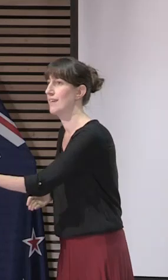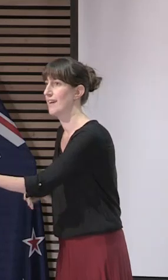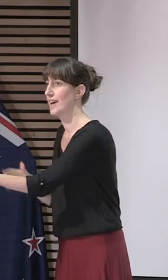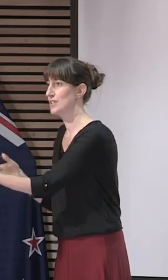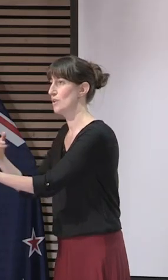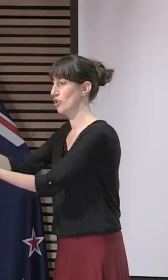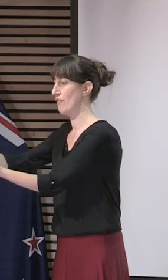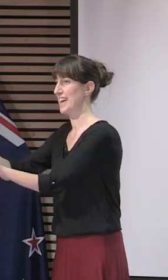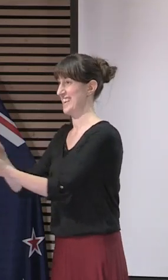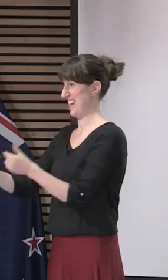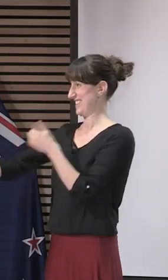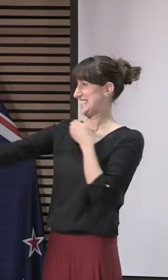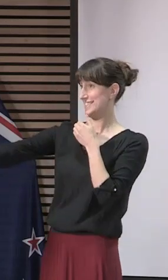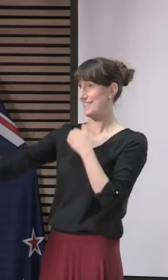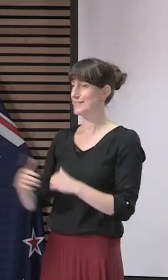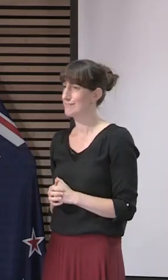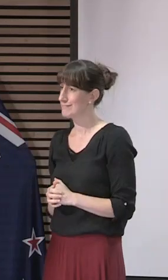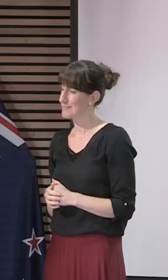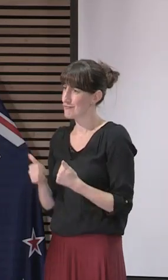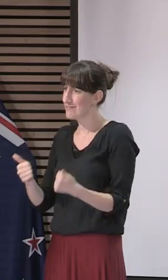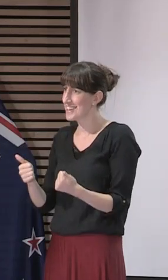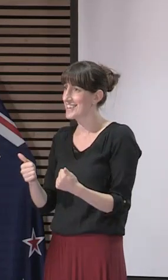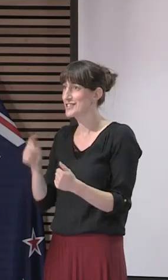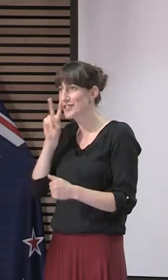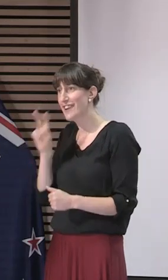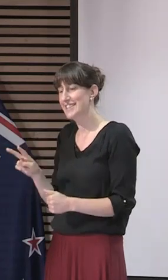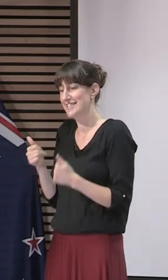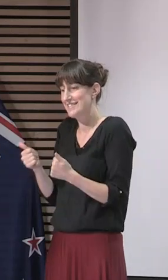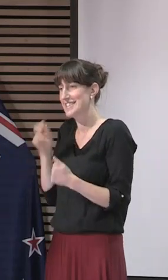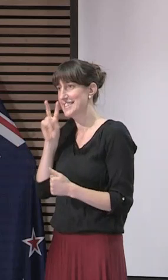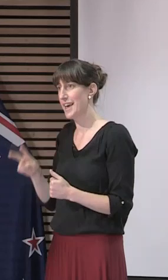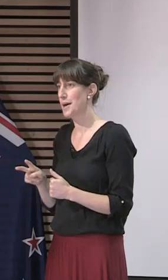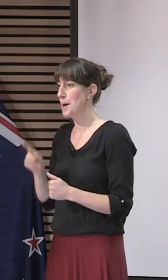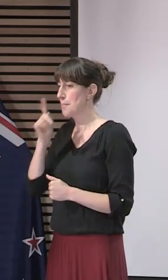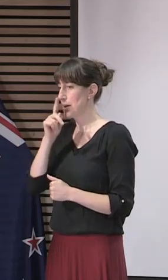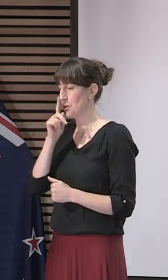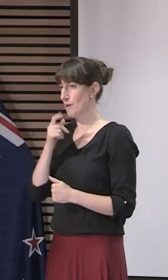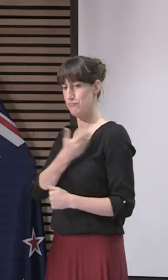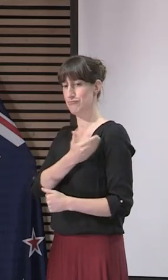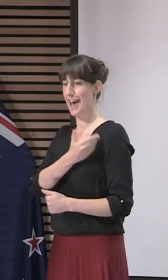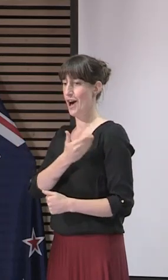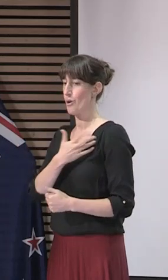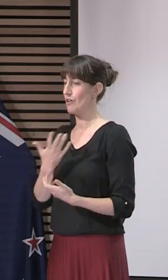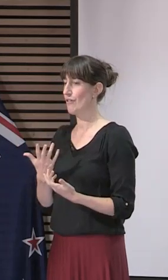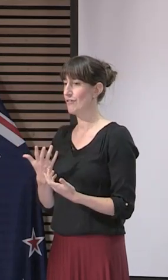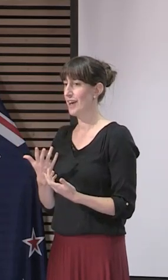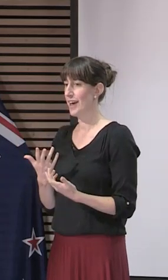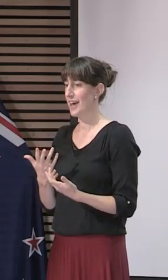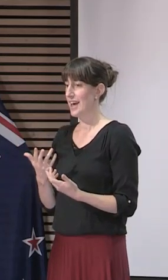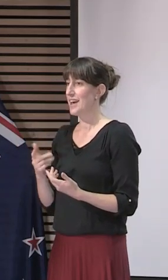koutou e kite i te kapi o te toa kawhe o Akarana e tarai ana i te raakau hei whakaputu i nga kiri papatahi i te mea e tika ana. Ka